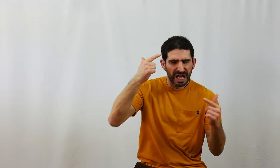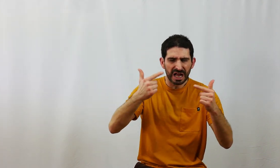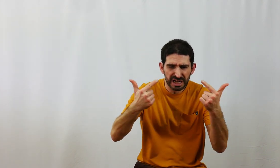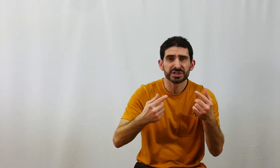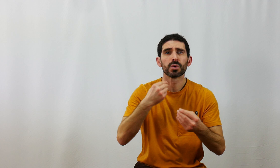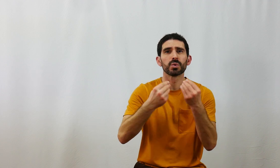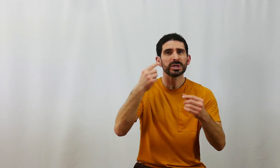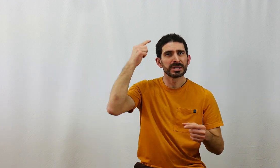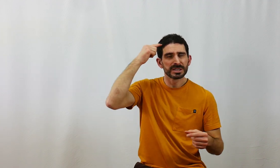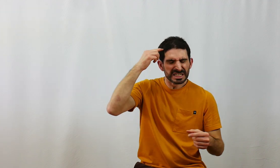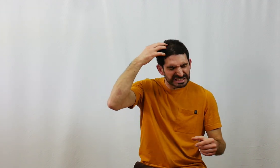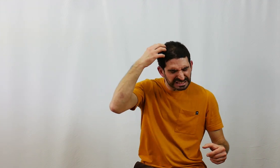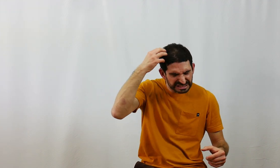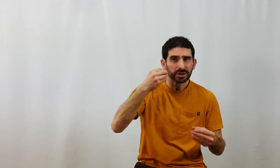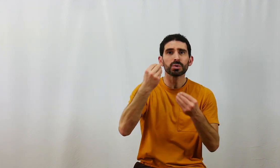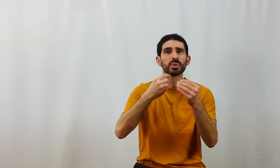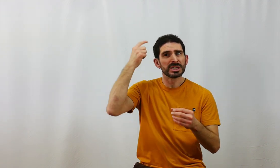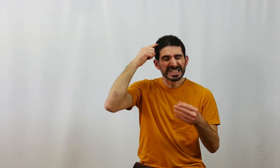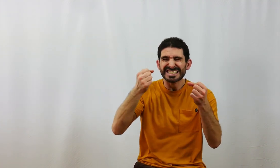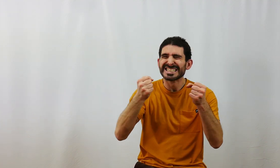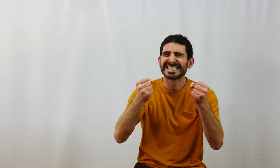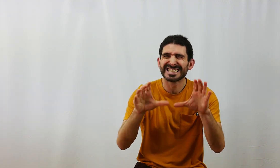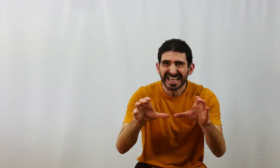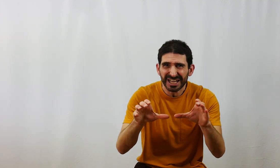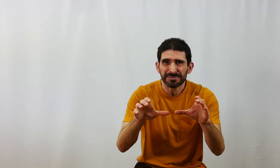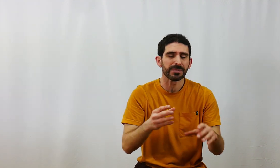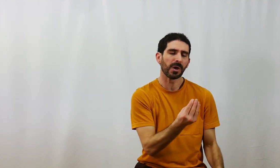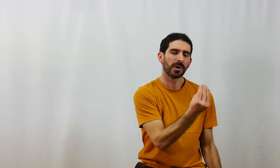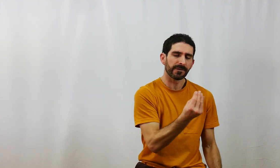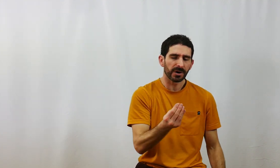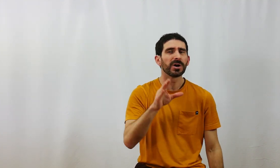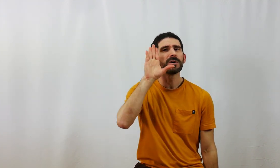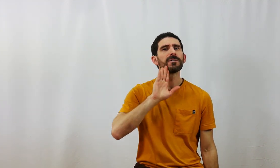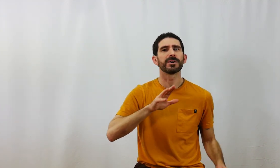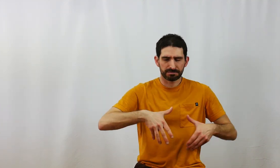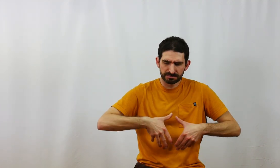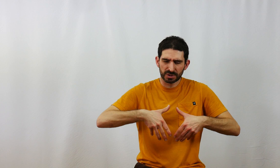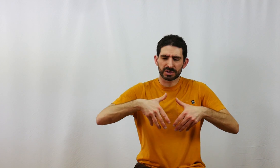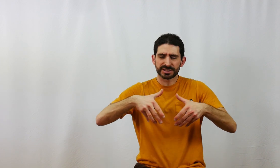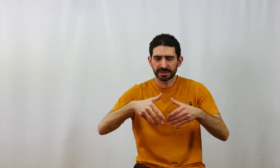comme des allergies, des démangeaisons ou des sécheresses. Pour les enfants et les femmes enceintes,